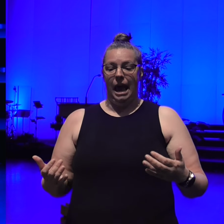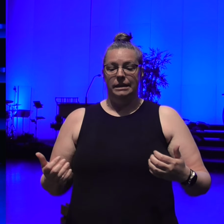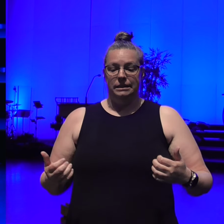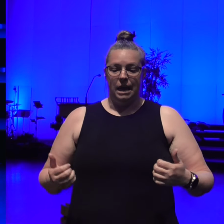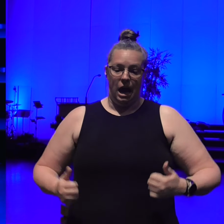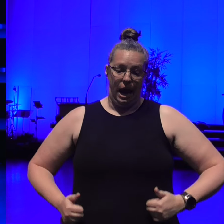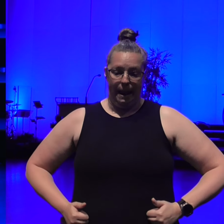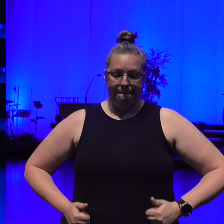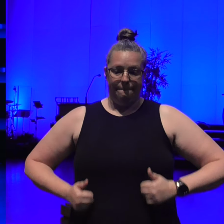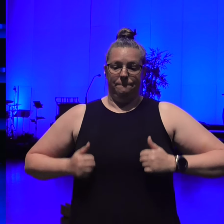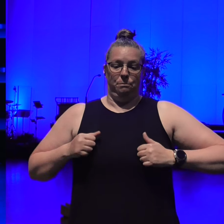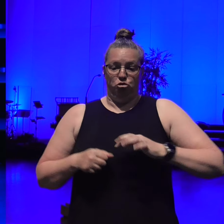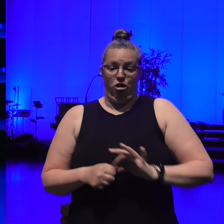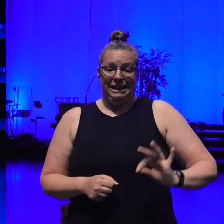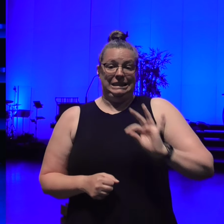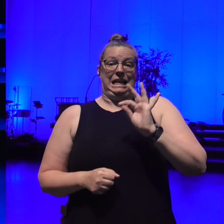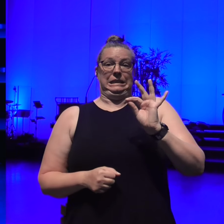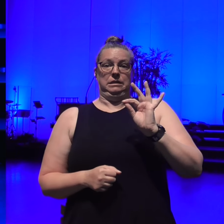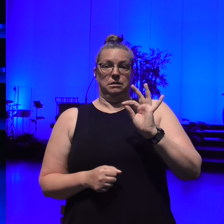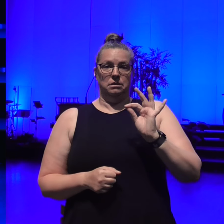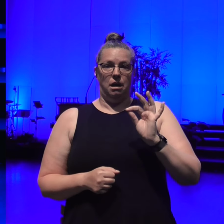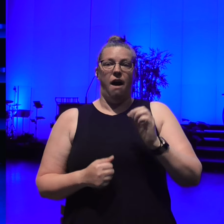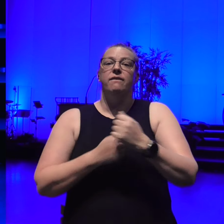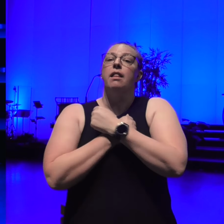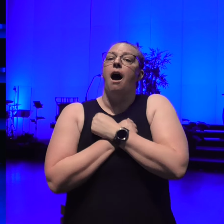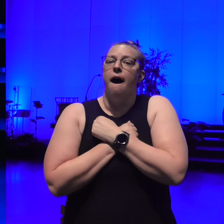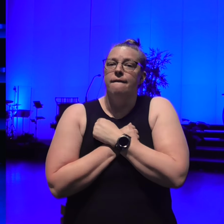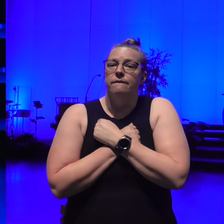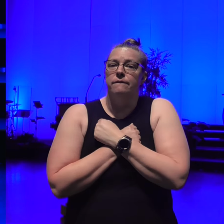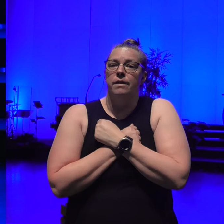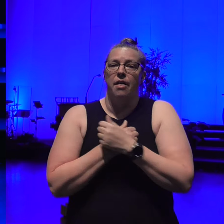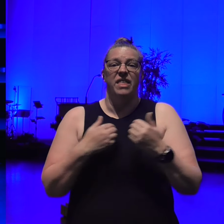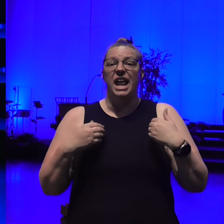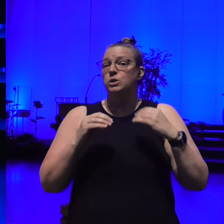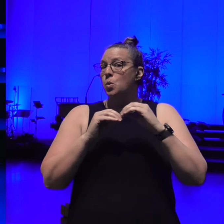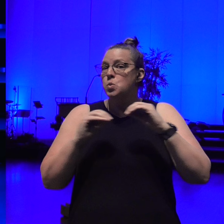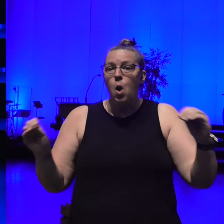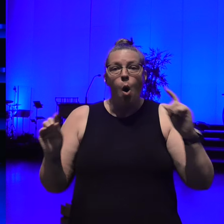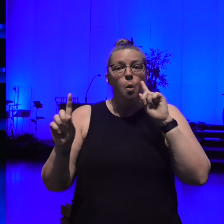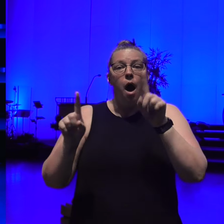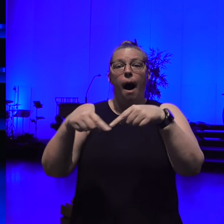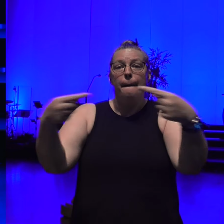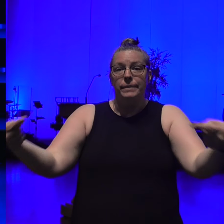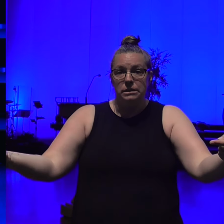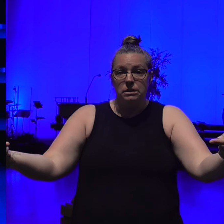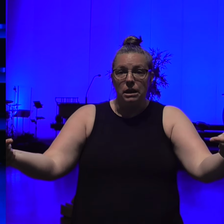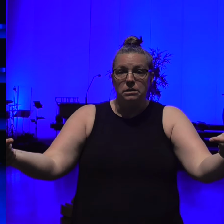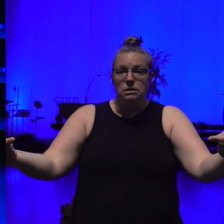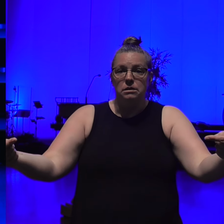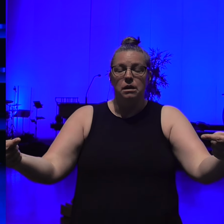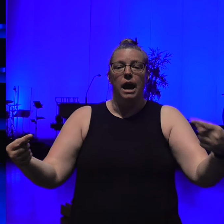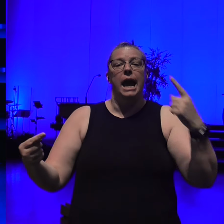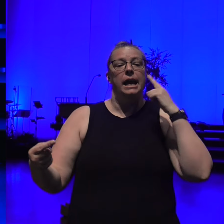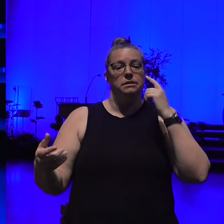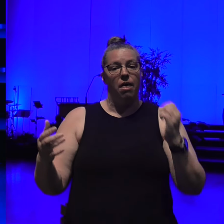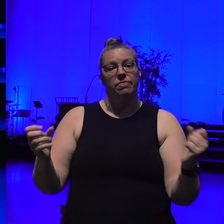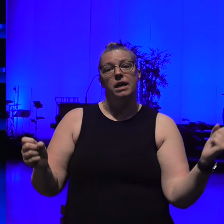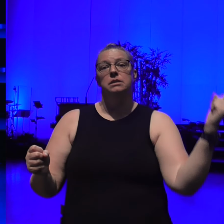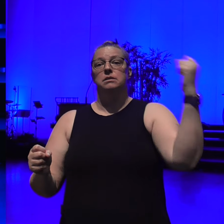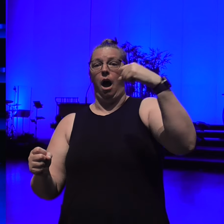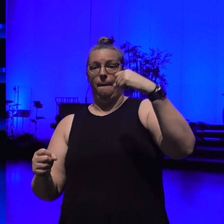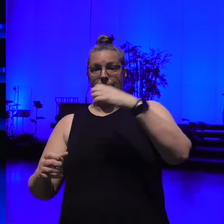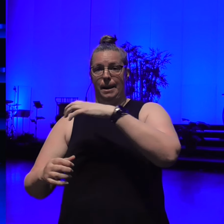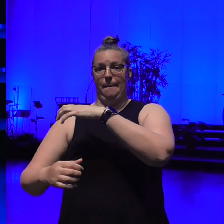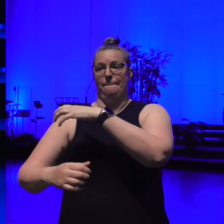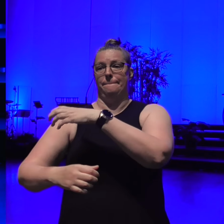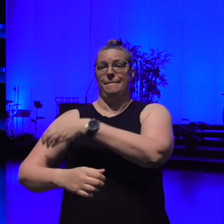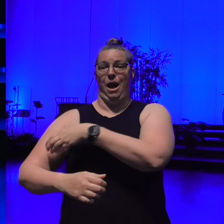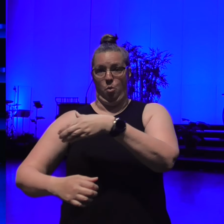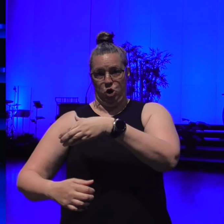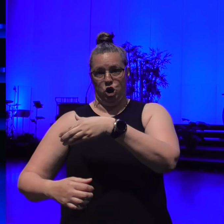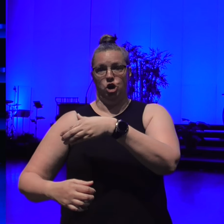en este universo que no tiene opuesto. Que hay un poder dominante de amor en este universo que